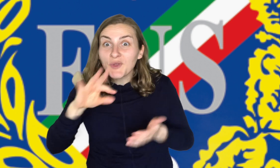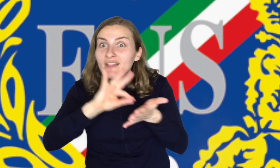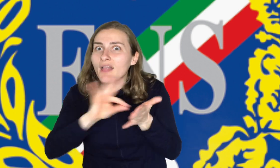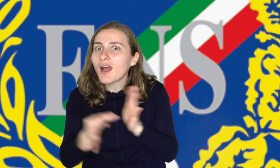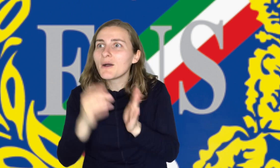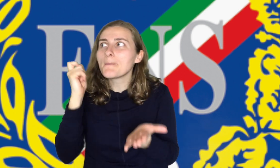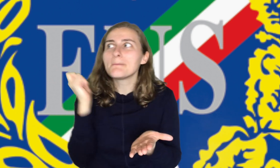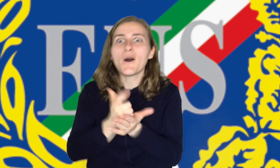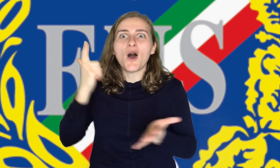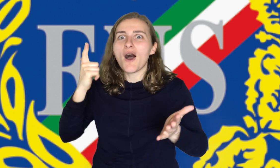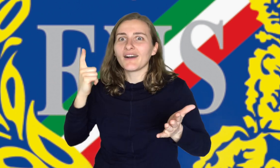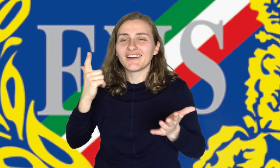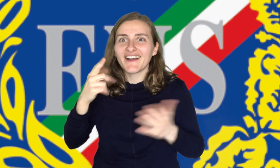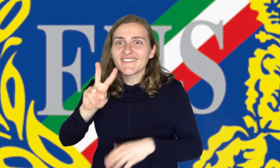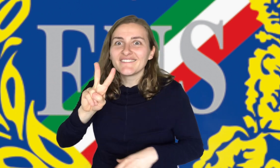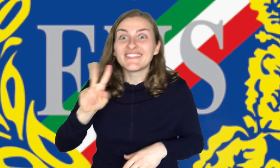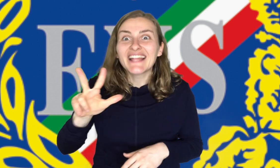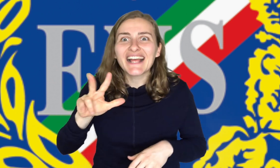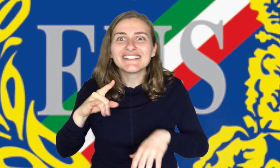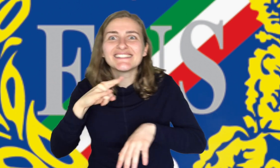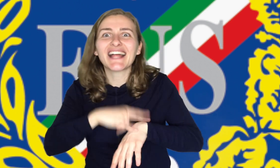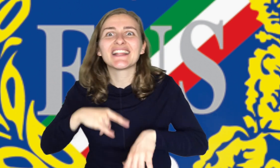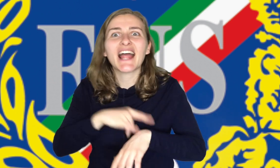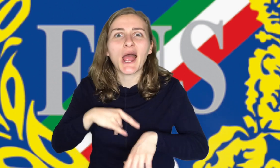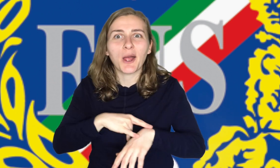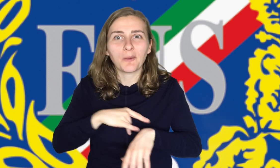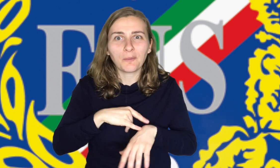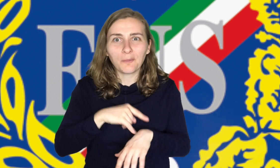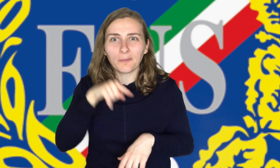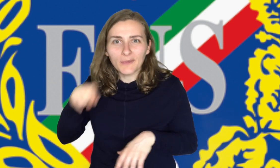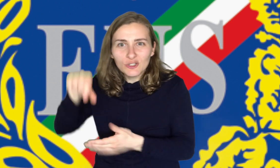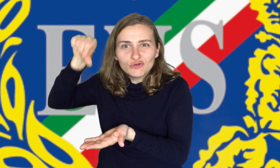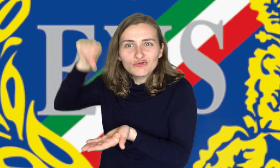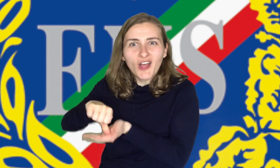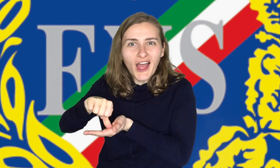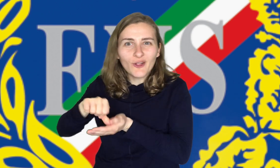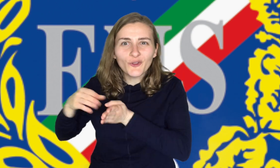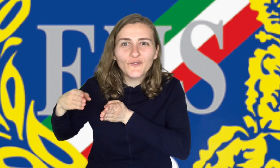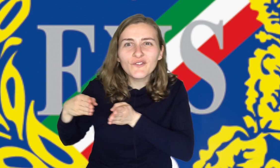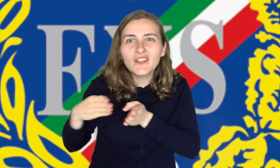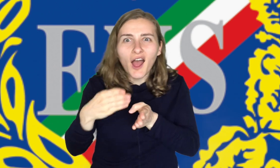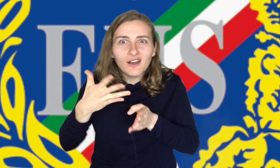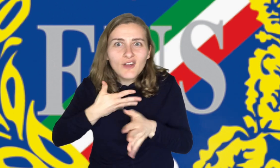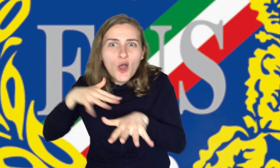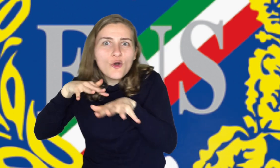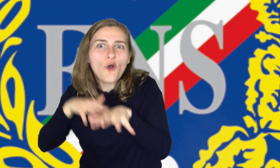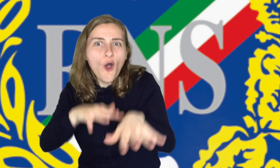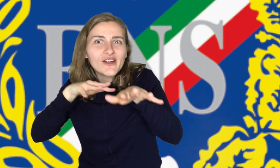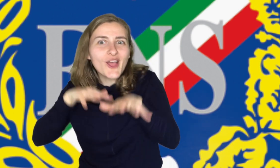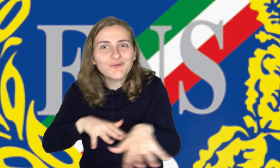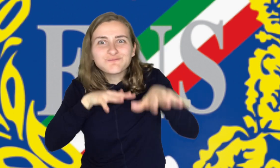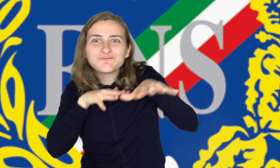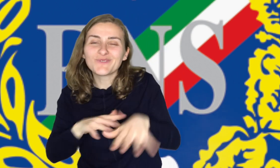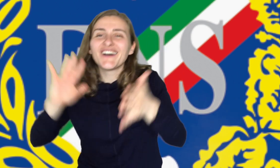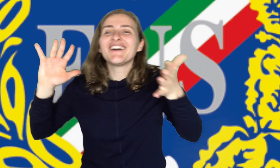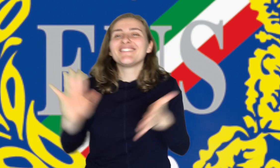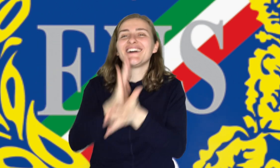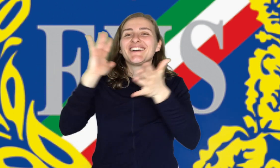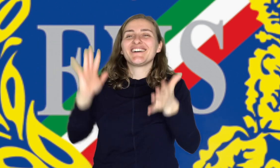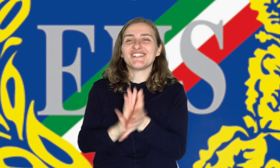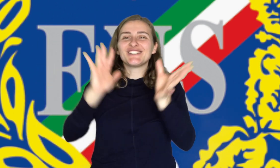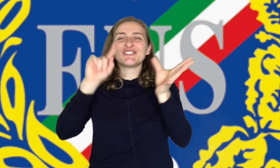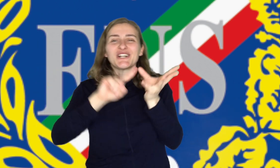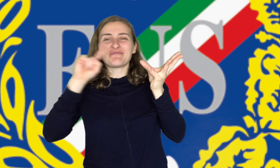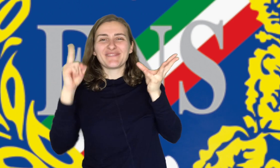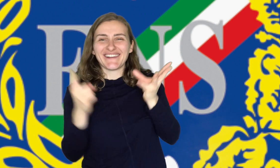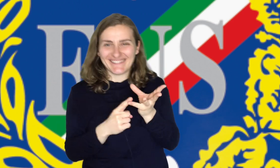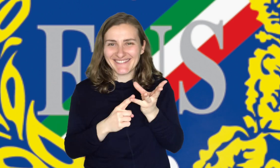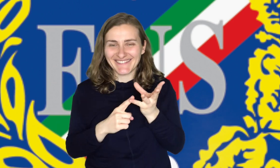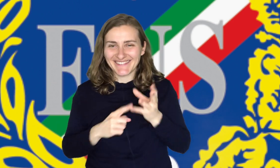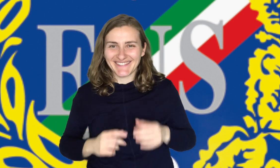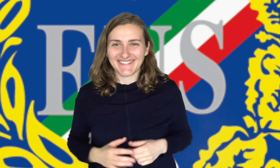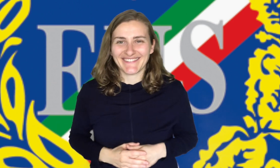La data clou sarà il 23 settembre, quando festeggeremo la Giornata Mondiale del Sordo con un corteo per le vie del centro.